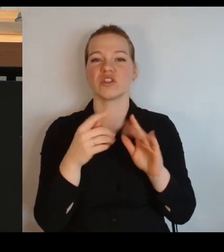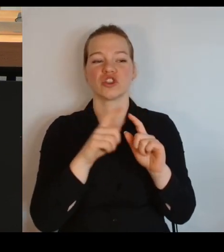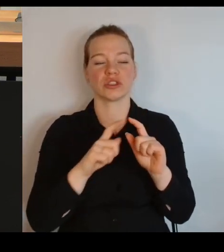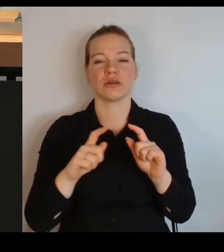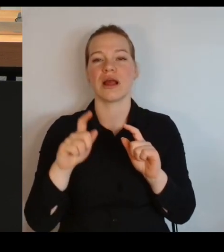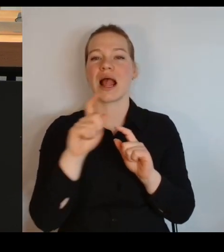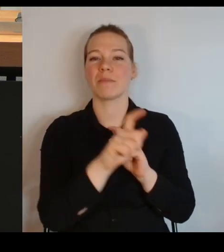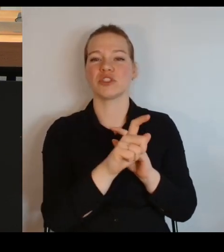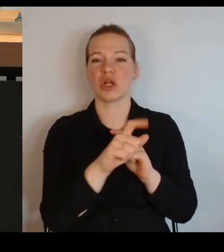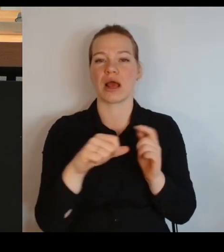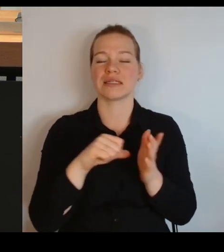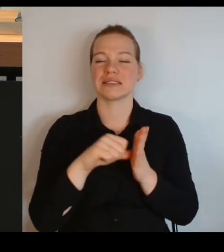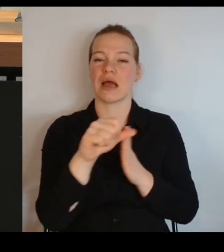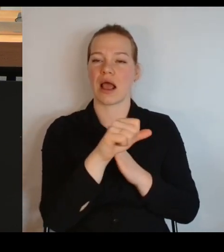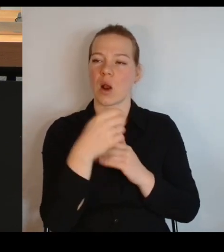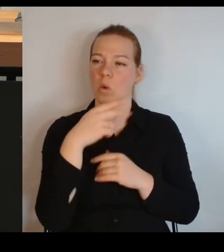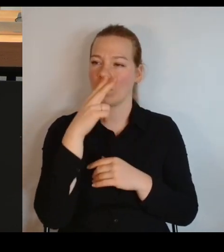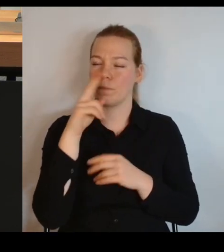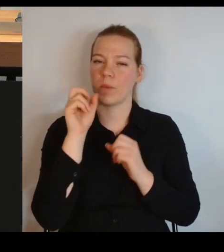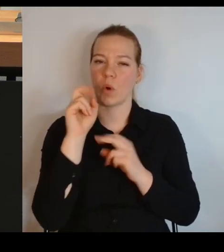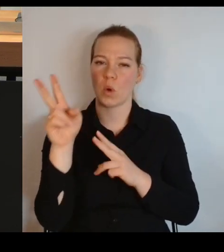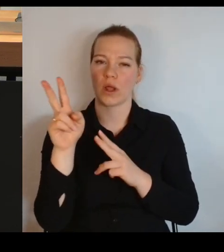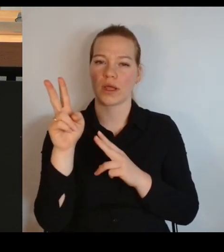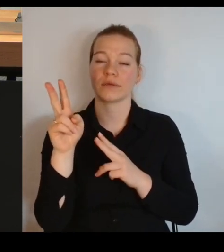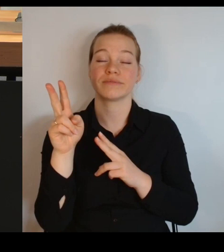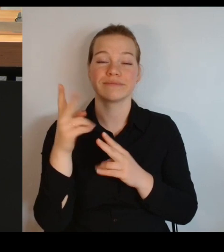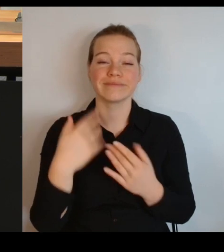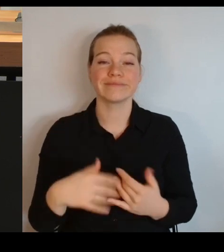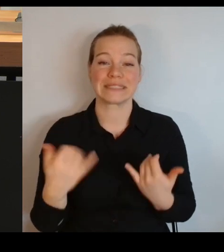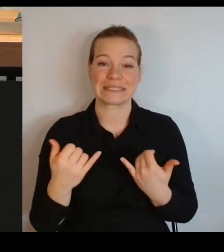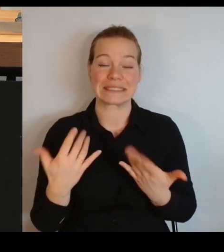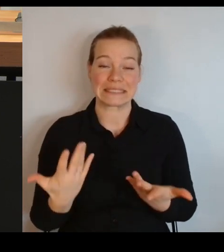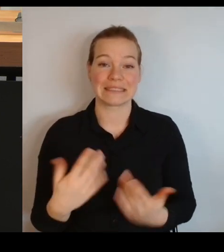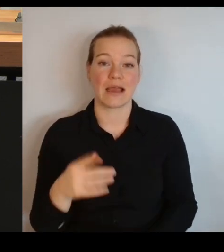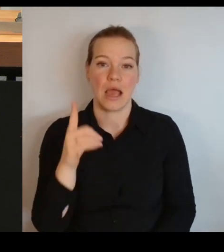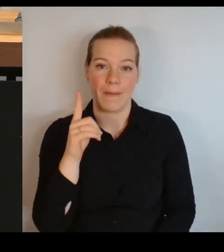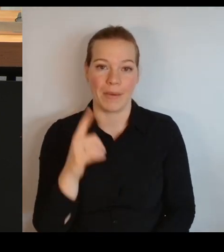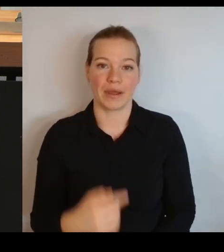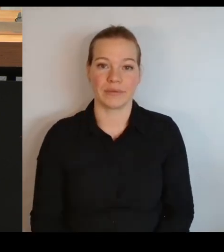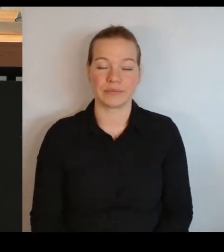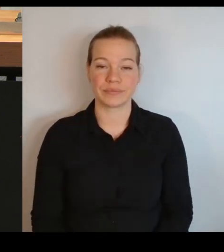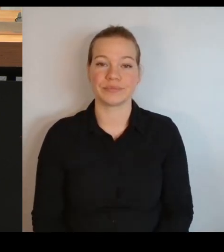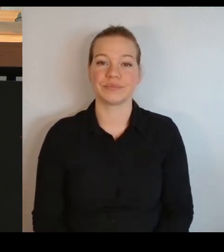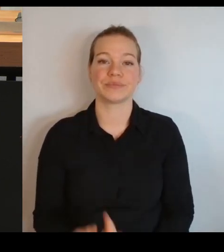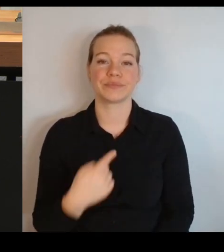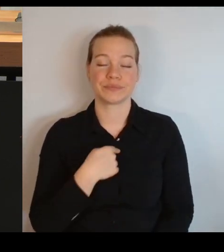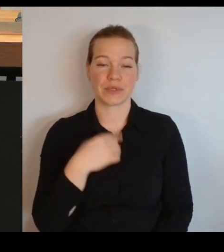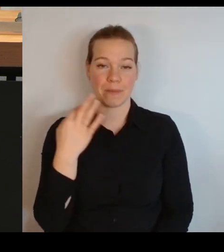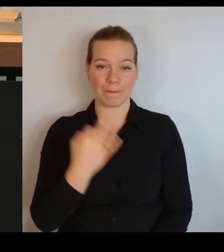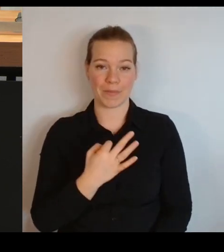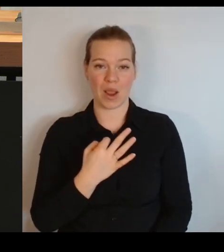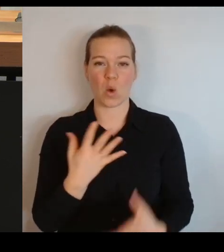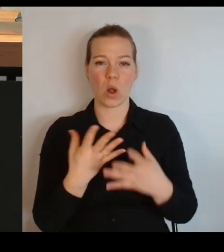was wir brauchen, sind Lösungen. Jetzt. Eine Bundesratsinitiative hat Lars Düsterhöft eben auch gesagt.